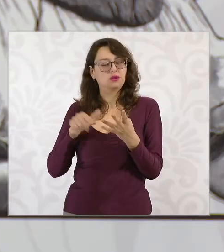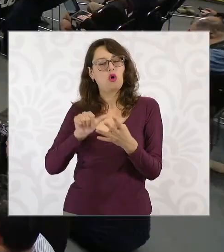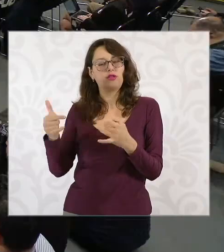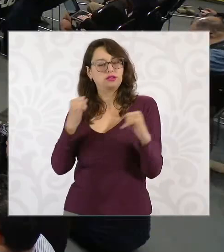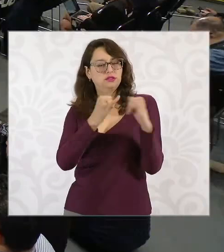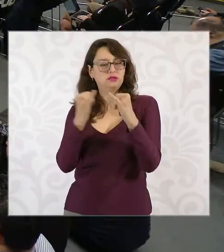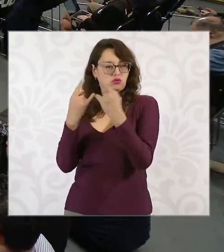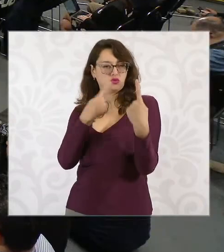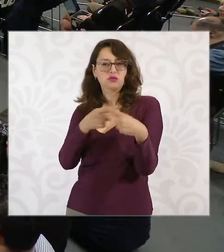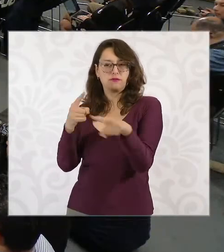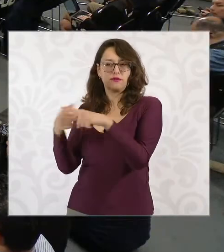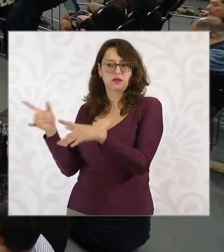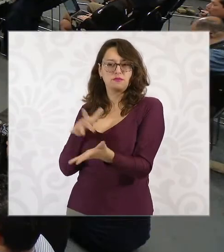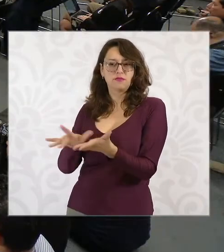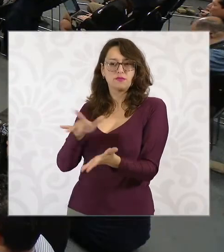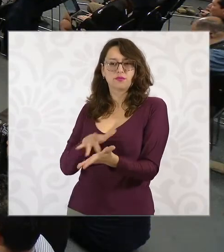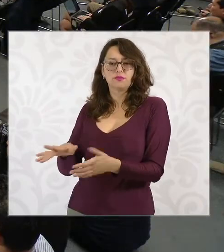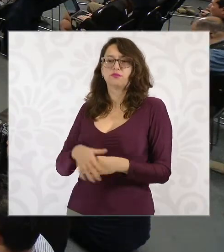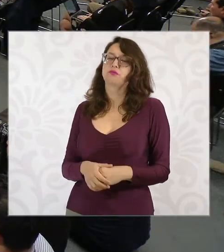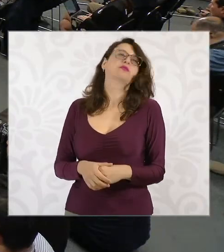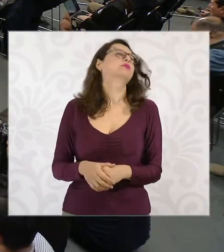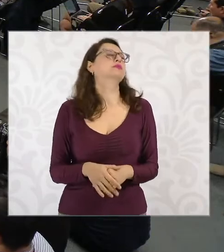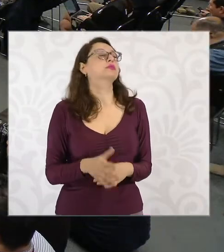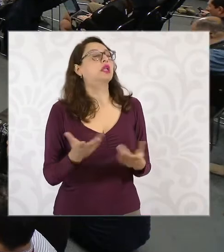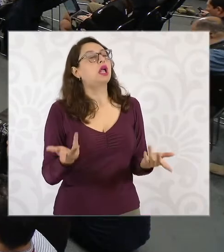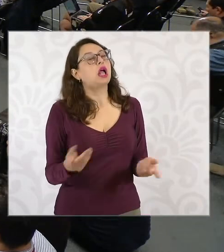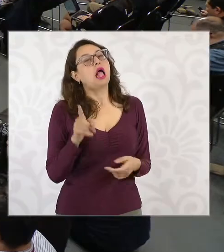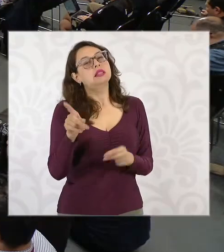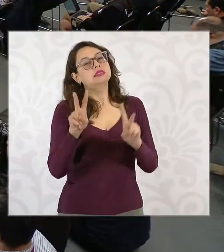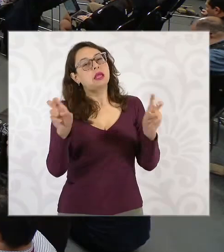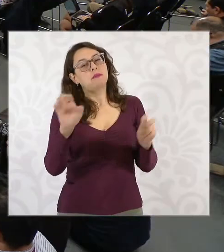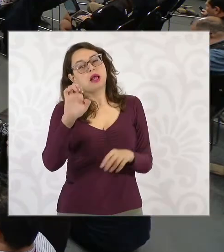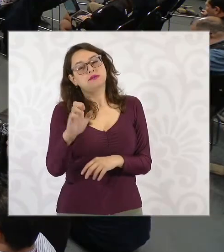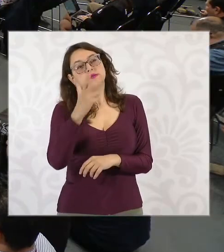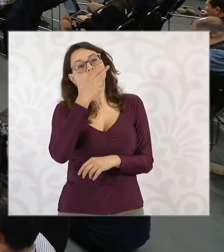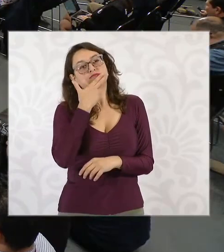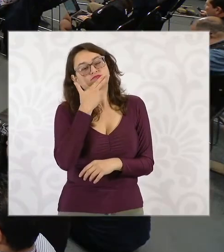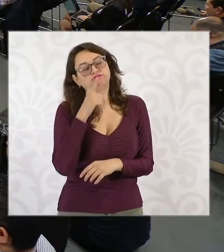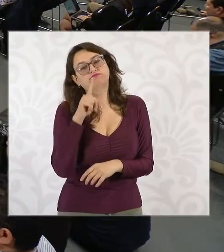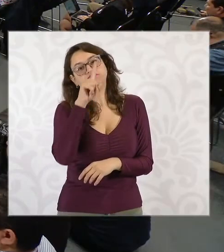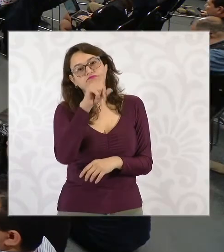Presidente, y en este tema de Chihuahua, de confirmarse que fue un operativo este con los